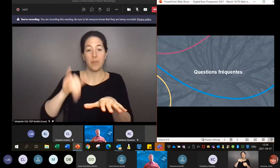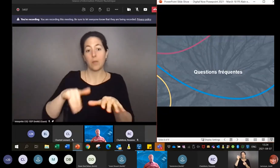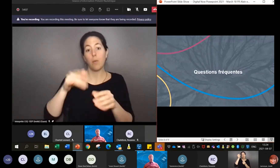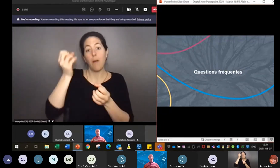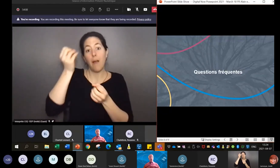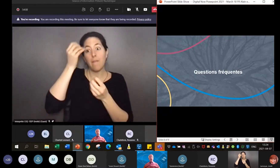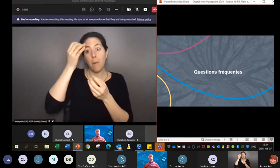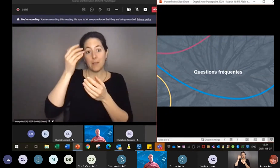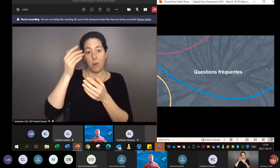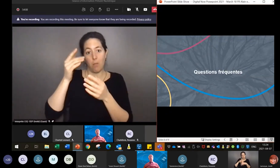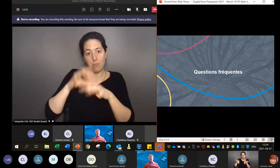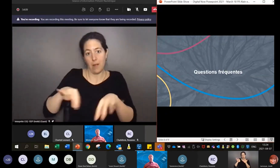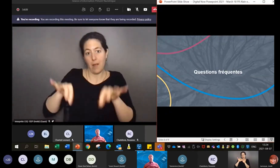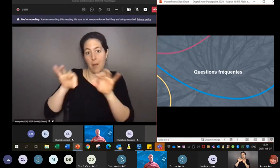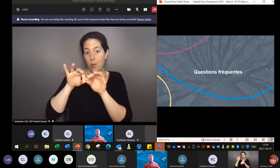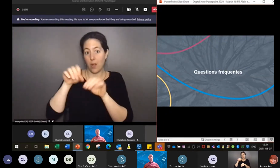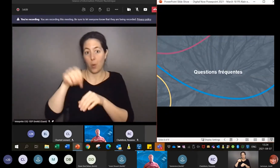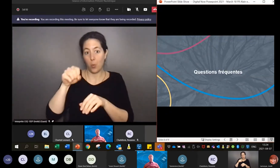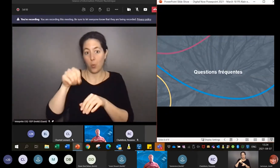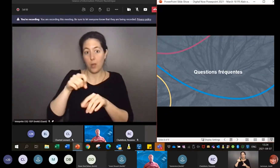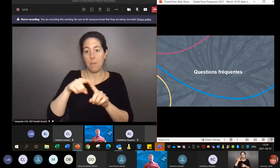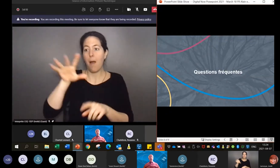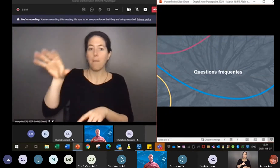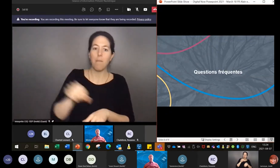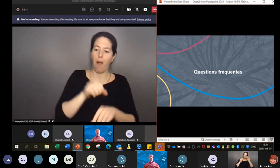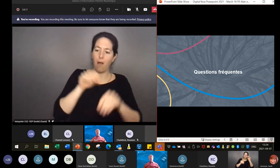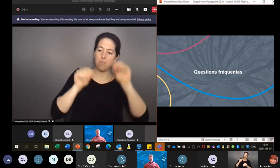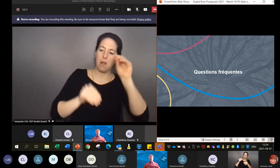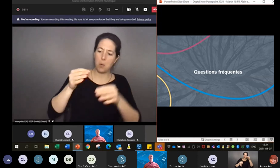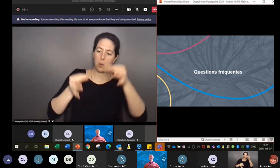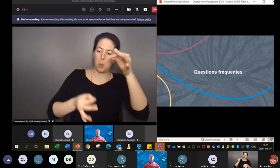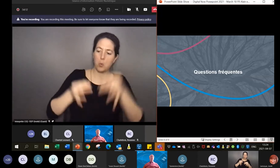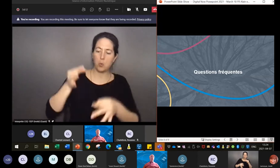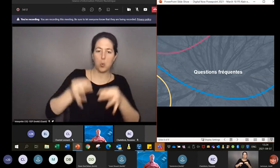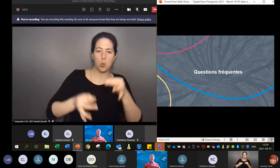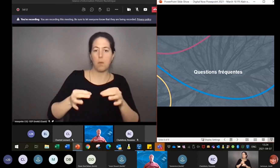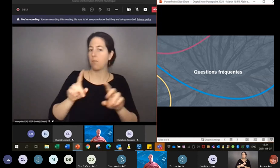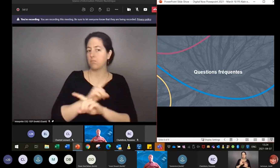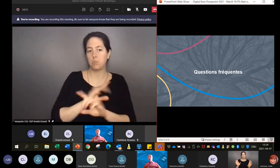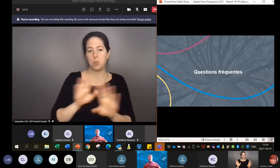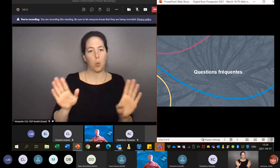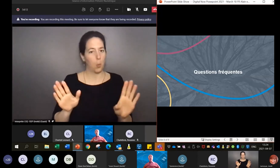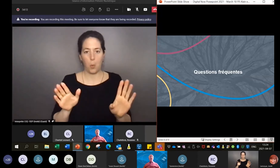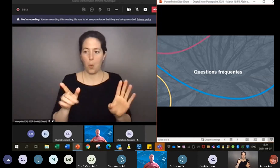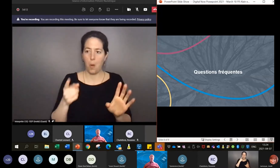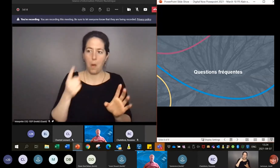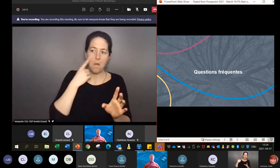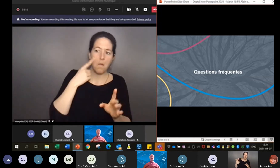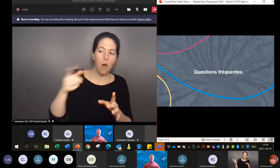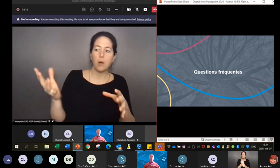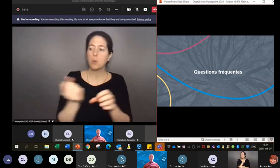importantes, mais il n’y aura pas de jugement porté sur